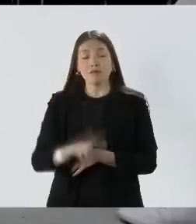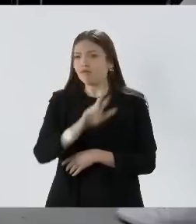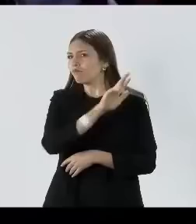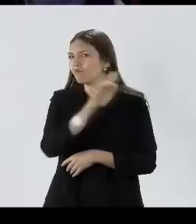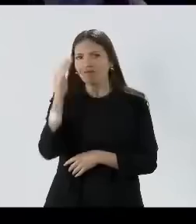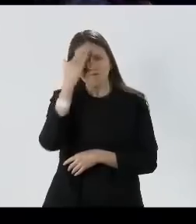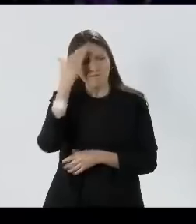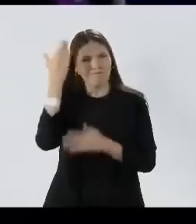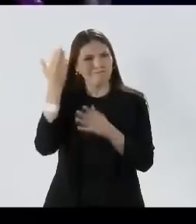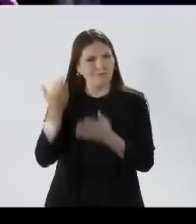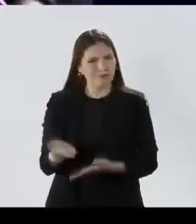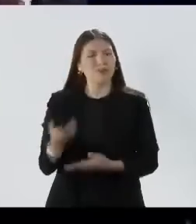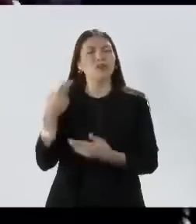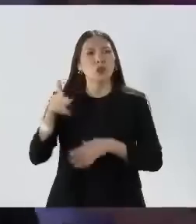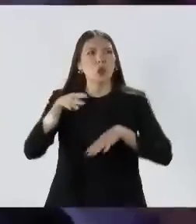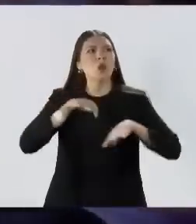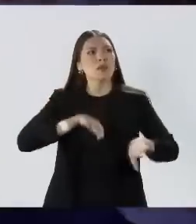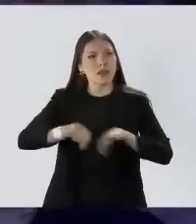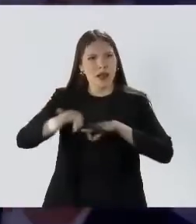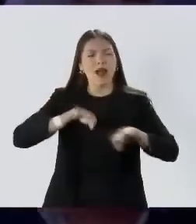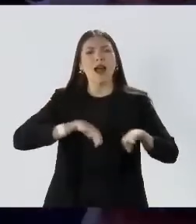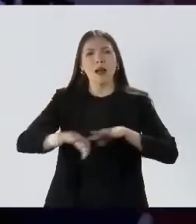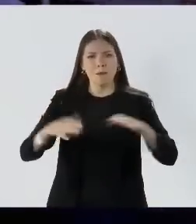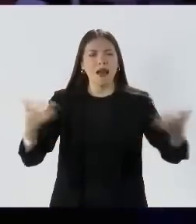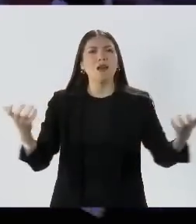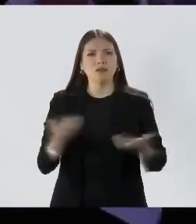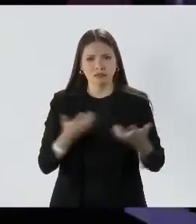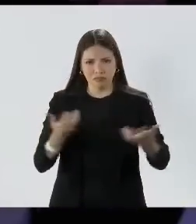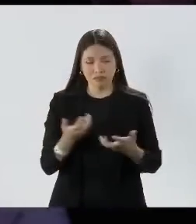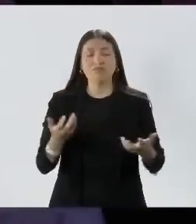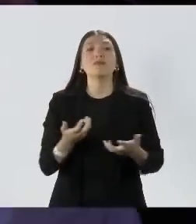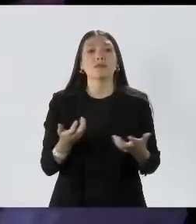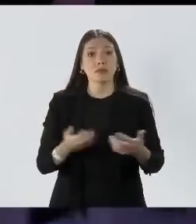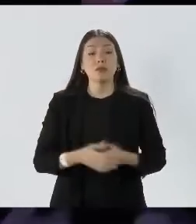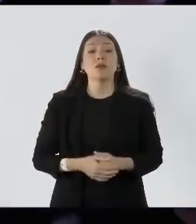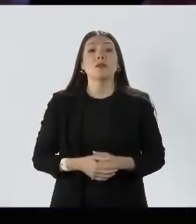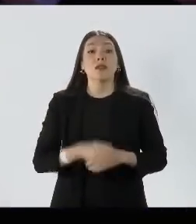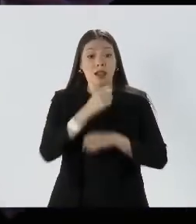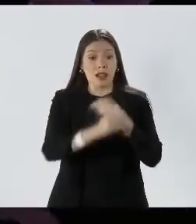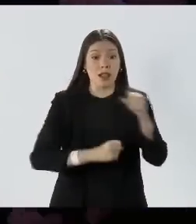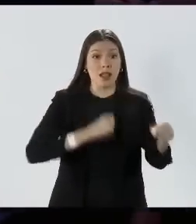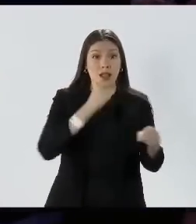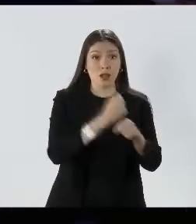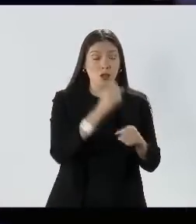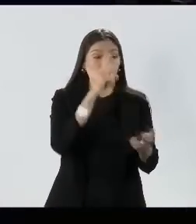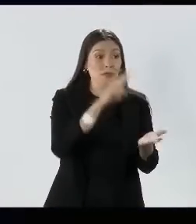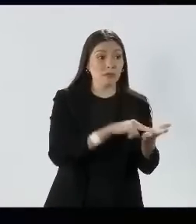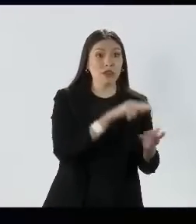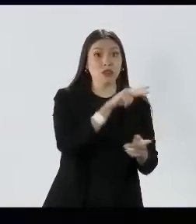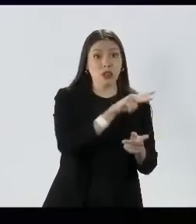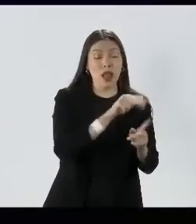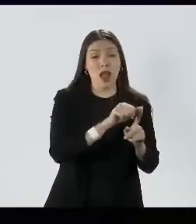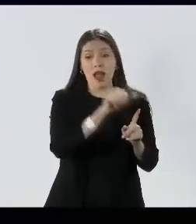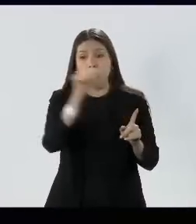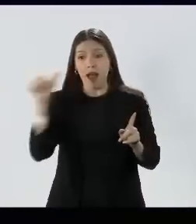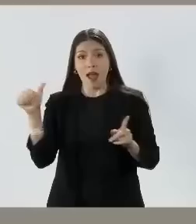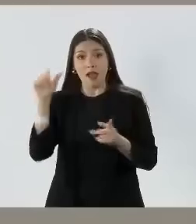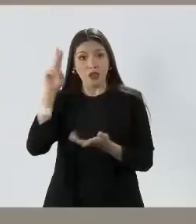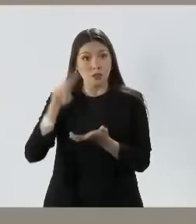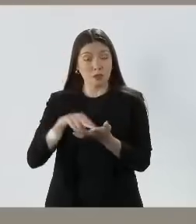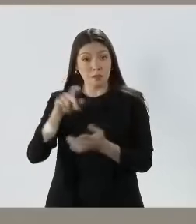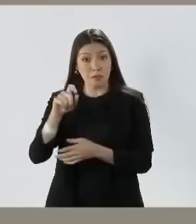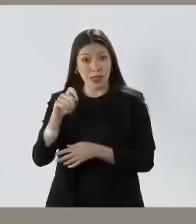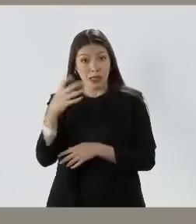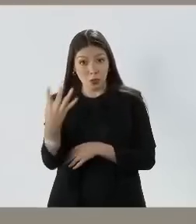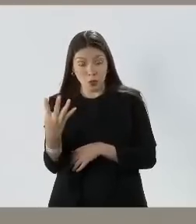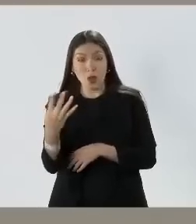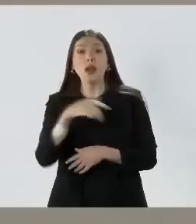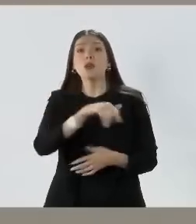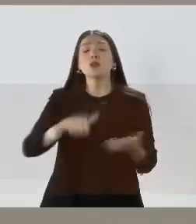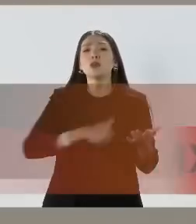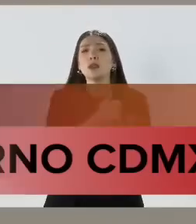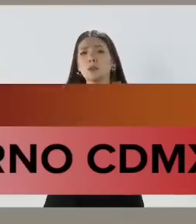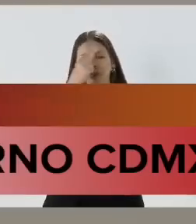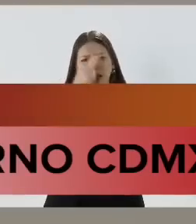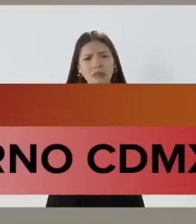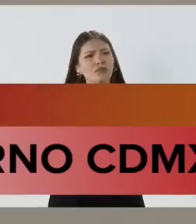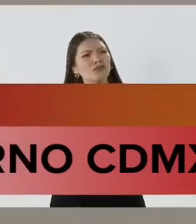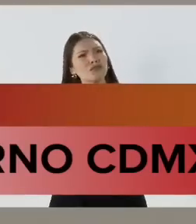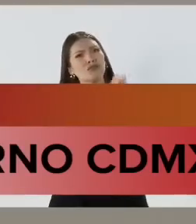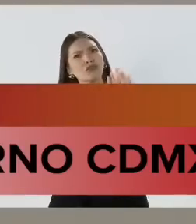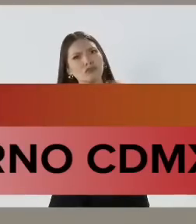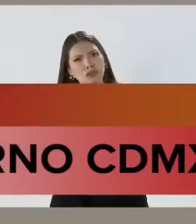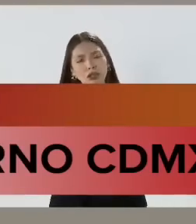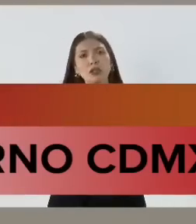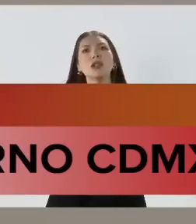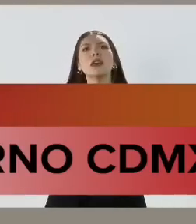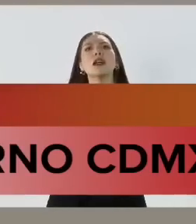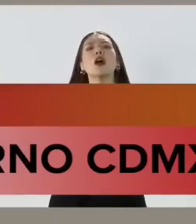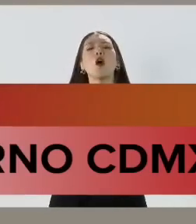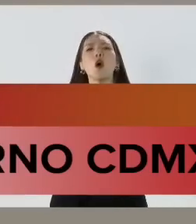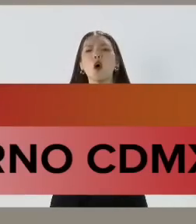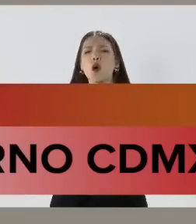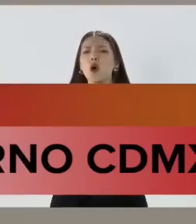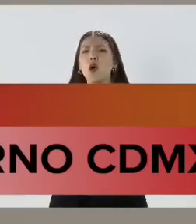martire del 2018 al 24 la ciudad se transformó y recuperó su vocación progresista por esta razón